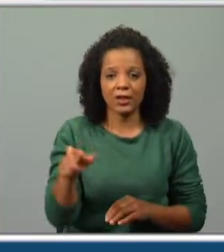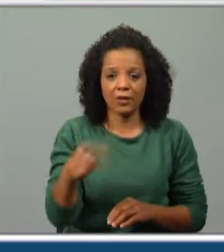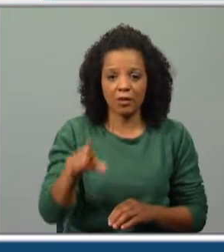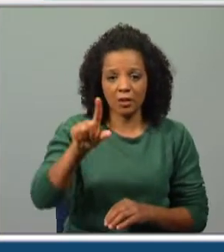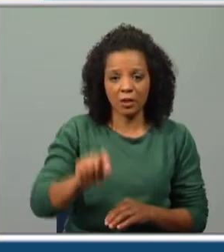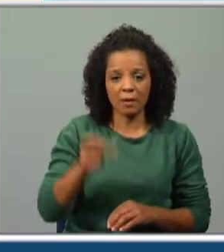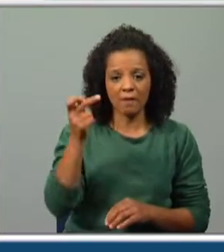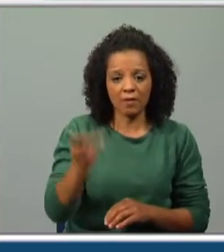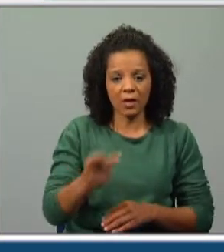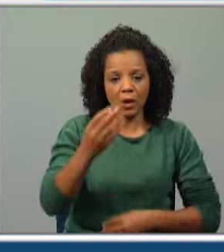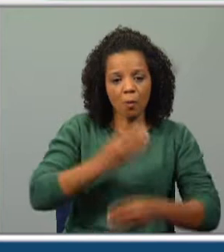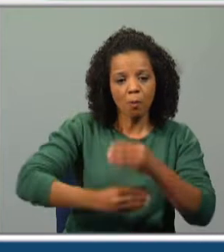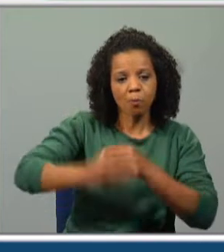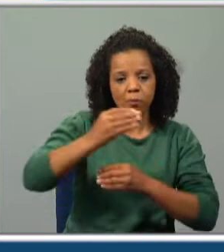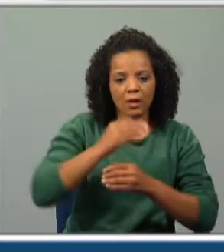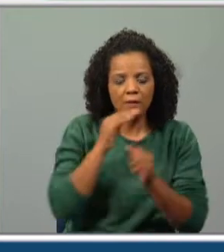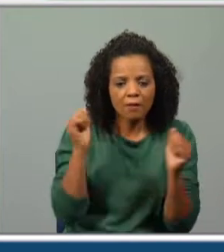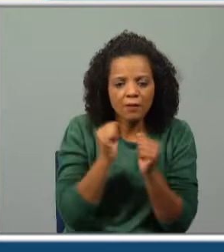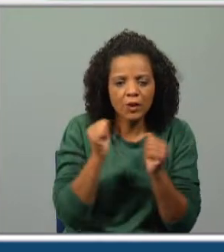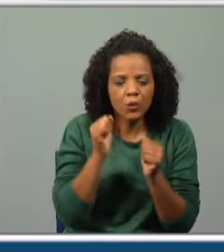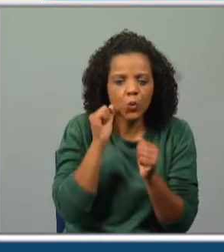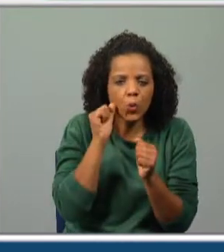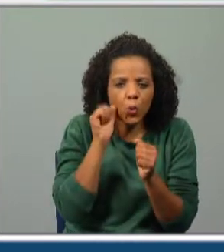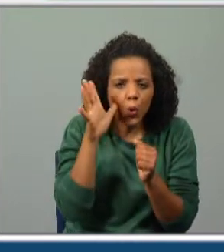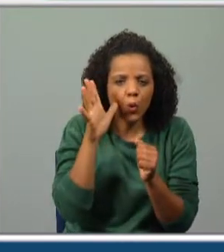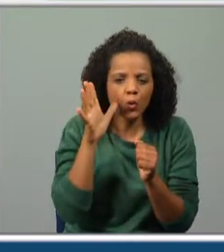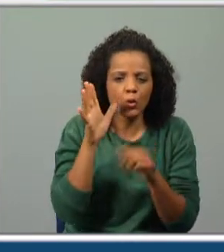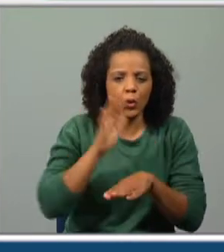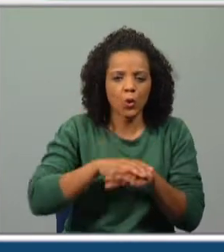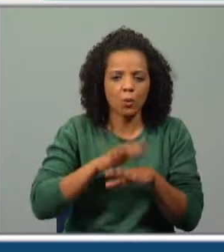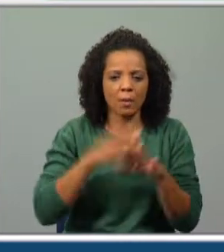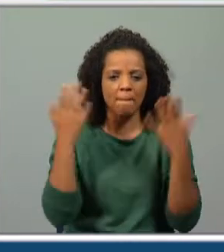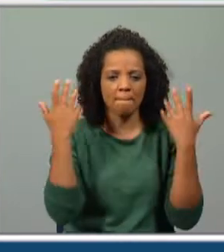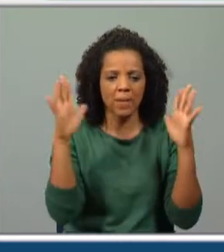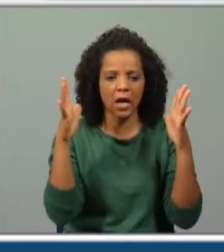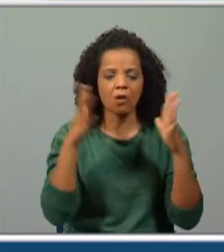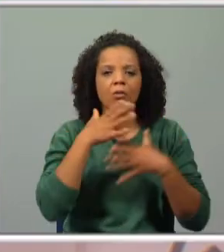envolto no Manto já frio roxo ainda das mãos ferozes que eu tinham joga nave 裹在地幔中已經冷的紫色仍然從我曾經玩過宇宙飛船的兇猛手